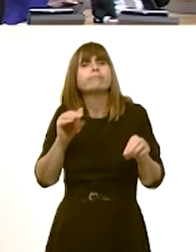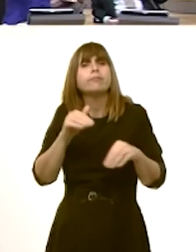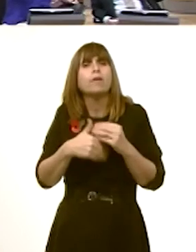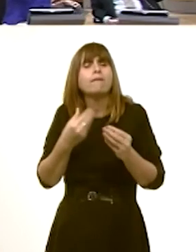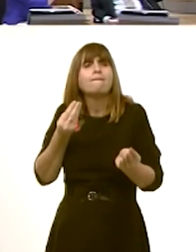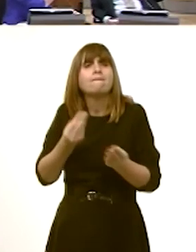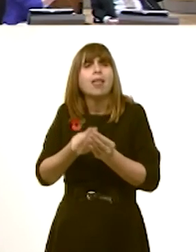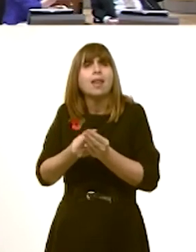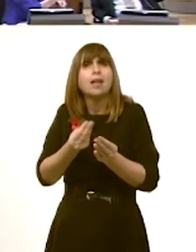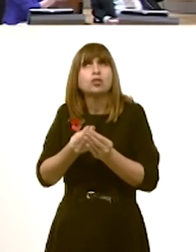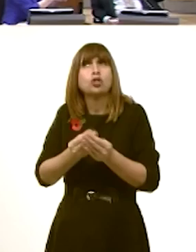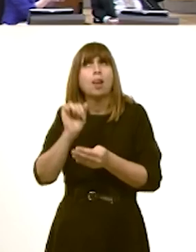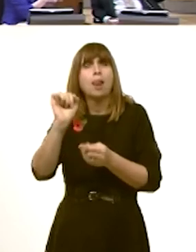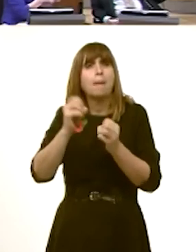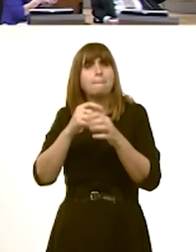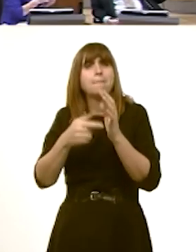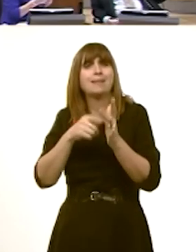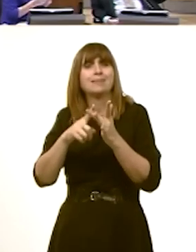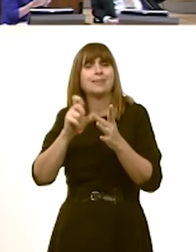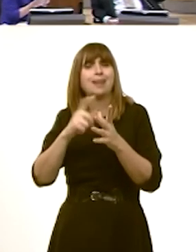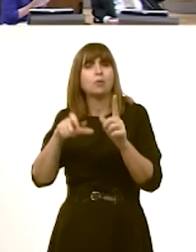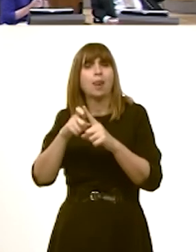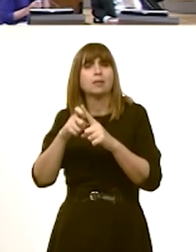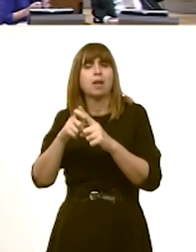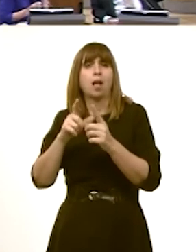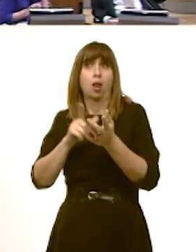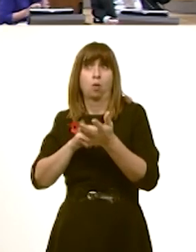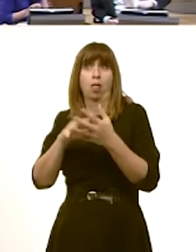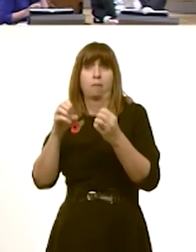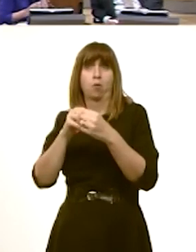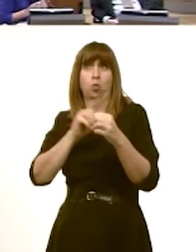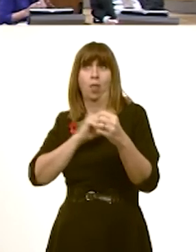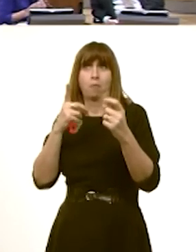Betsi Cadwaladr, sydd o dan fesurau arbennig Llywodraeth Cymru? OAQ(4)2558(FM)[W] Carwyn Jones: Bydd Llywodraeth Cymru yn rhoi